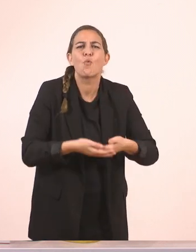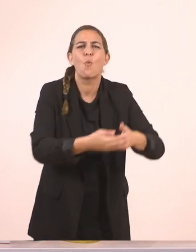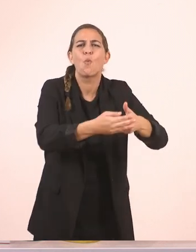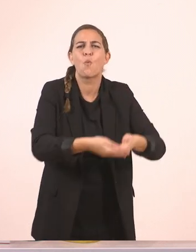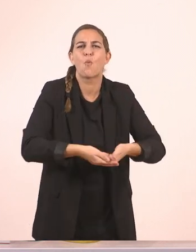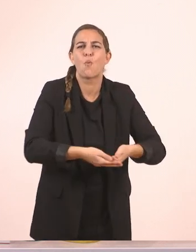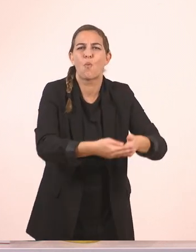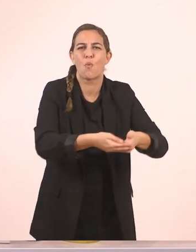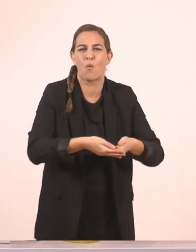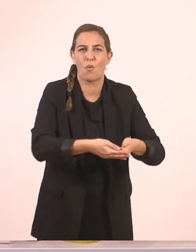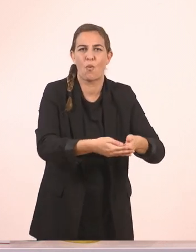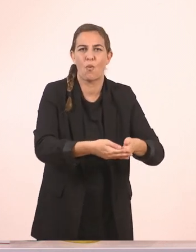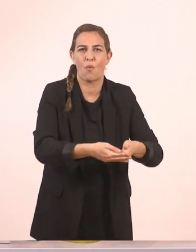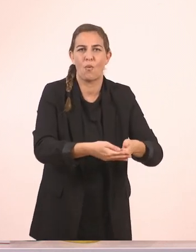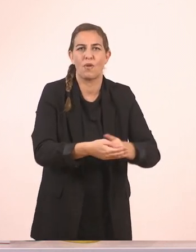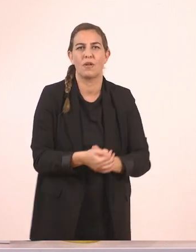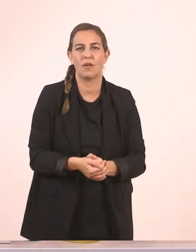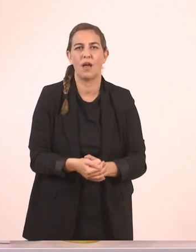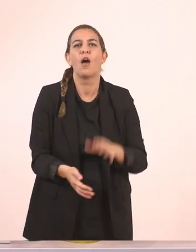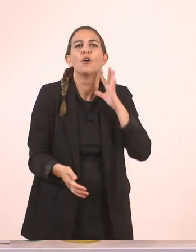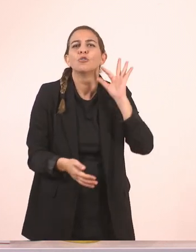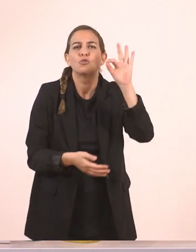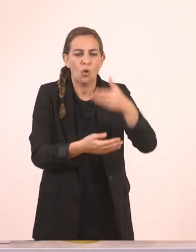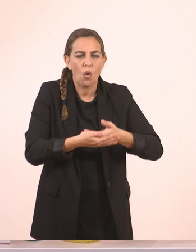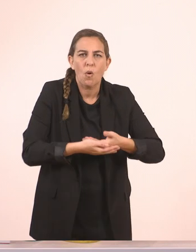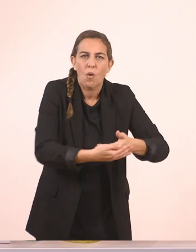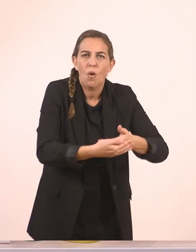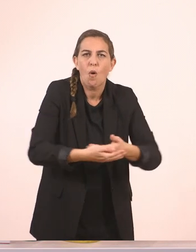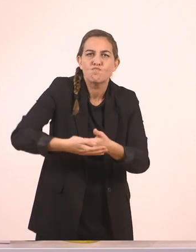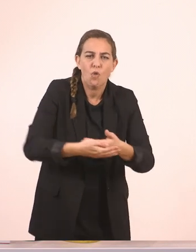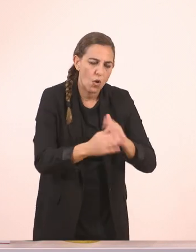για να μπορέσει να τον φροντίσει όπως φροντίζουμε ένα μωρό,